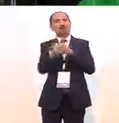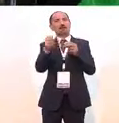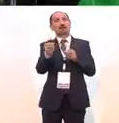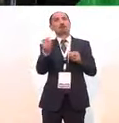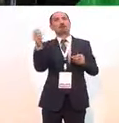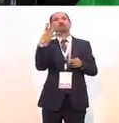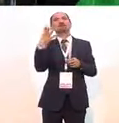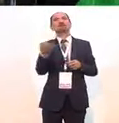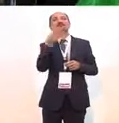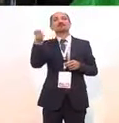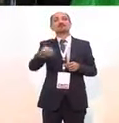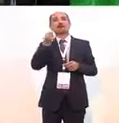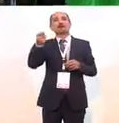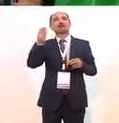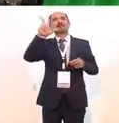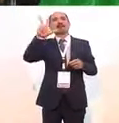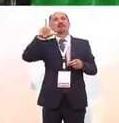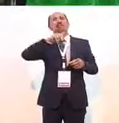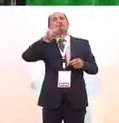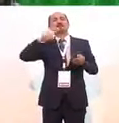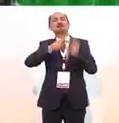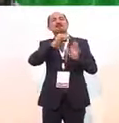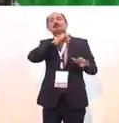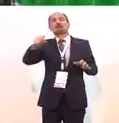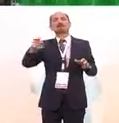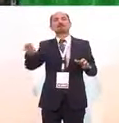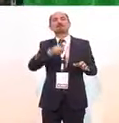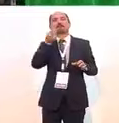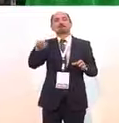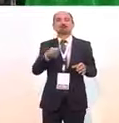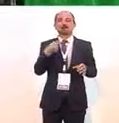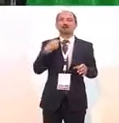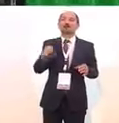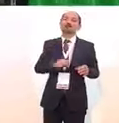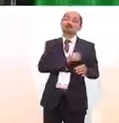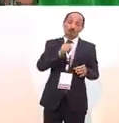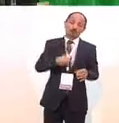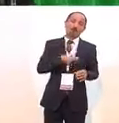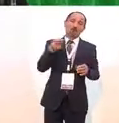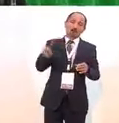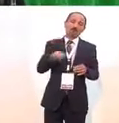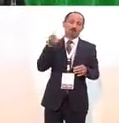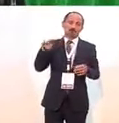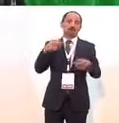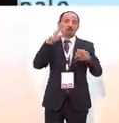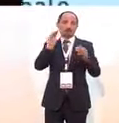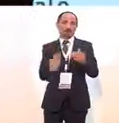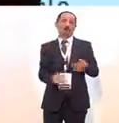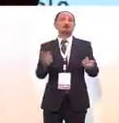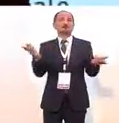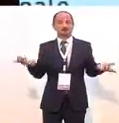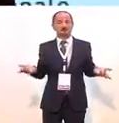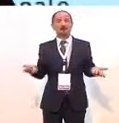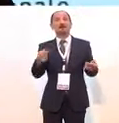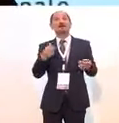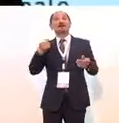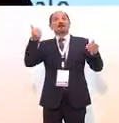milioni e mezzo di pensionati? Io credo che soffrano già abbastanza quelli che hanno la pensione bassa. Vogliamo dire che i centomila della Buona